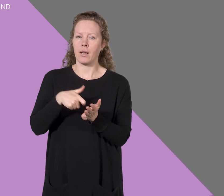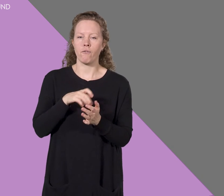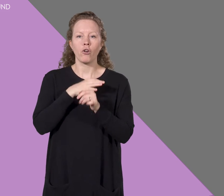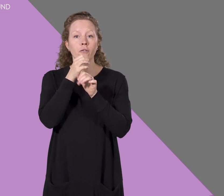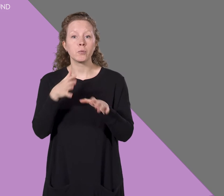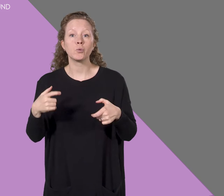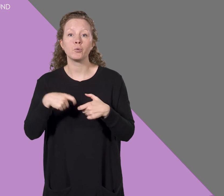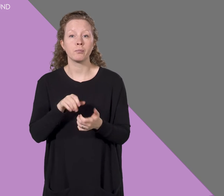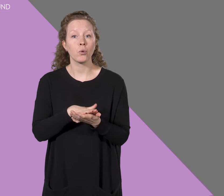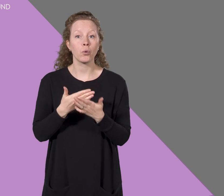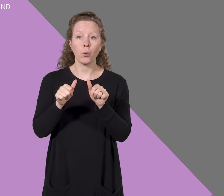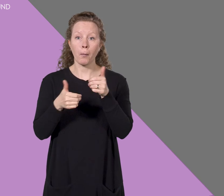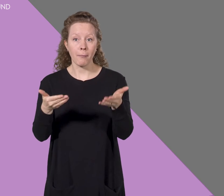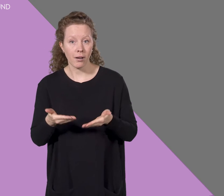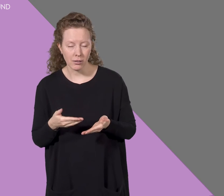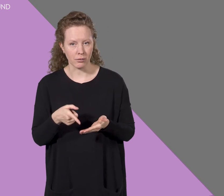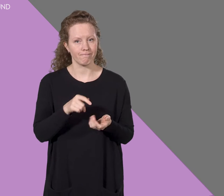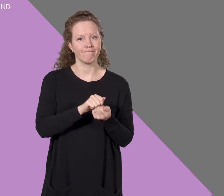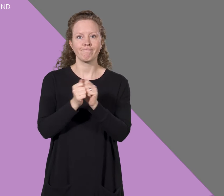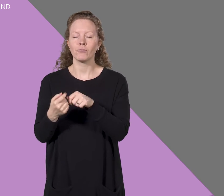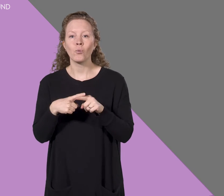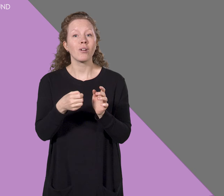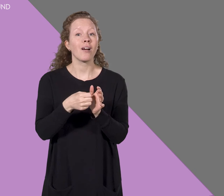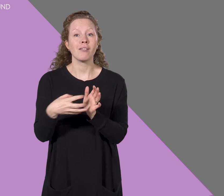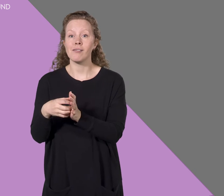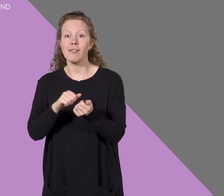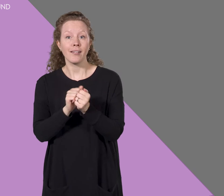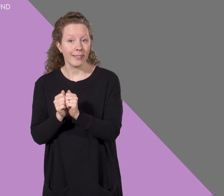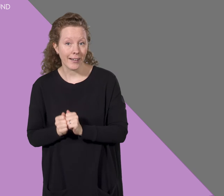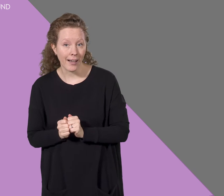med information om ändringarna i tolkupphandlingen.